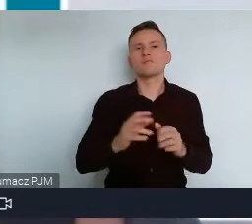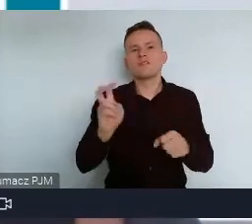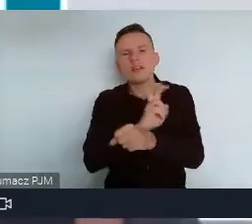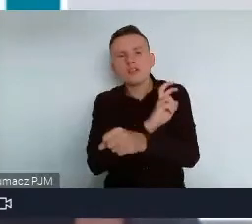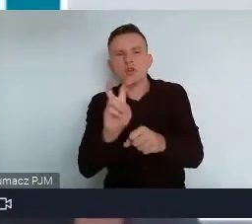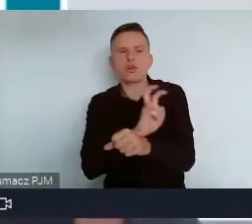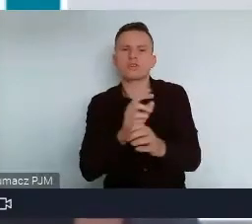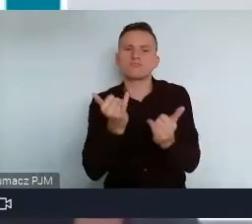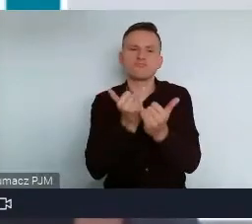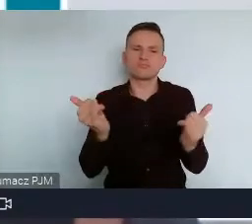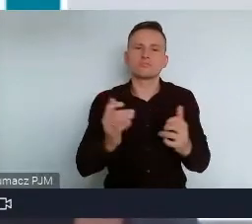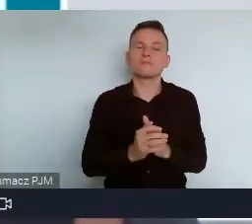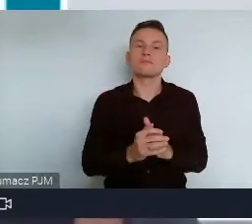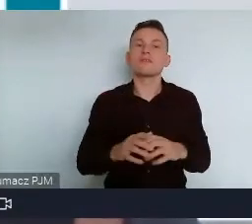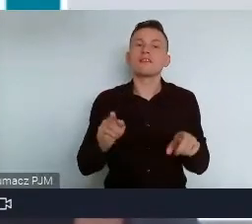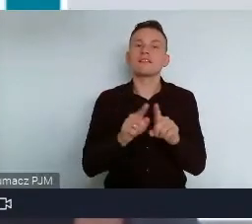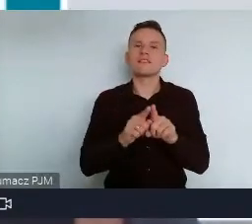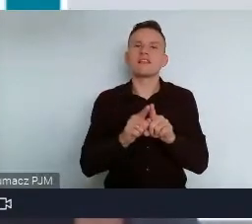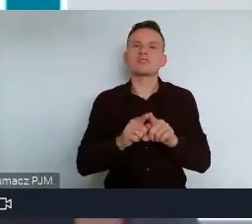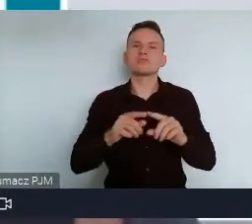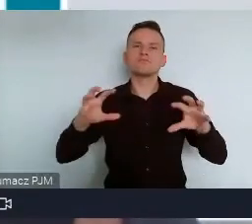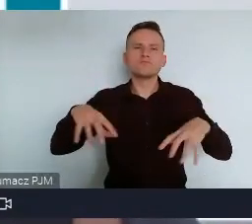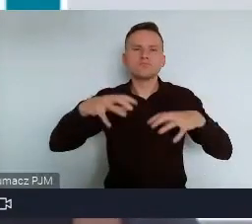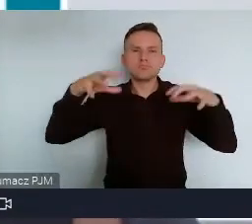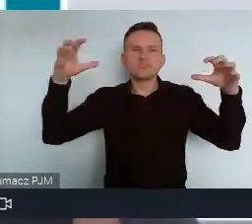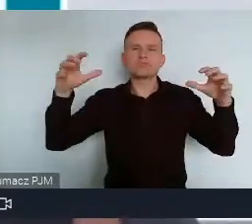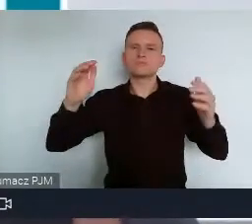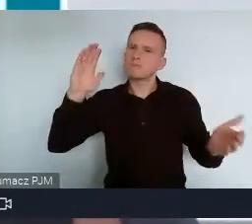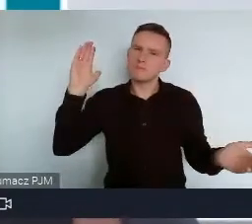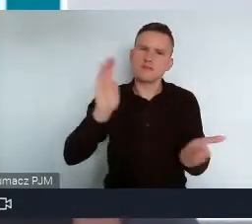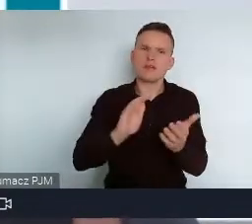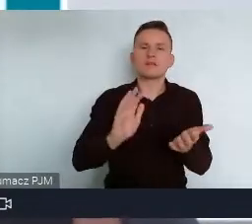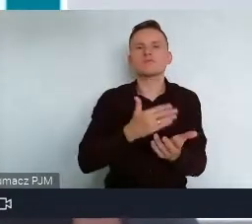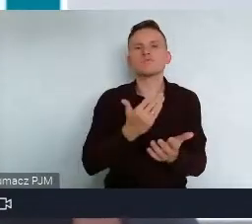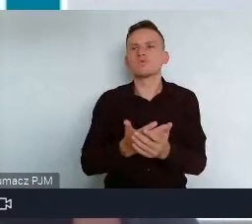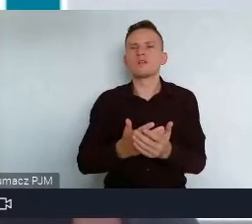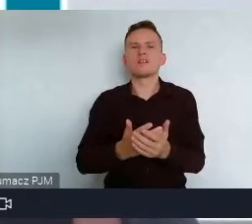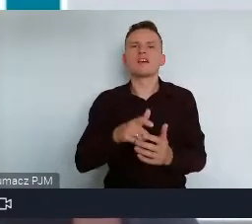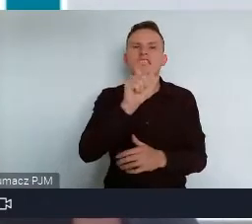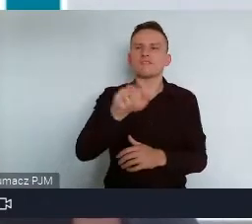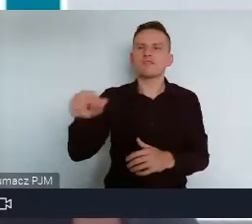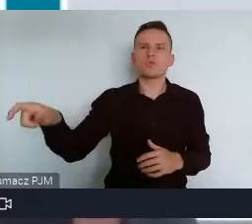redukcja emisji z transportu indywidualnego i publicznego jest bardzo ważna,